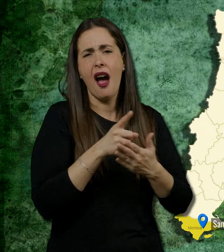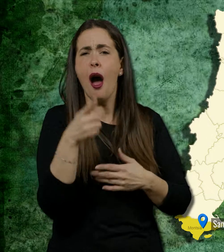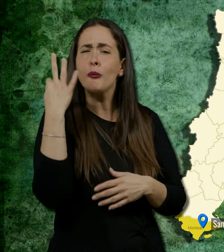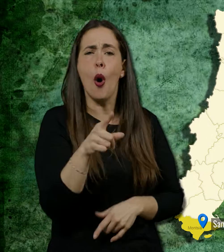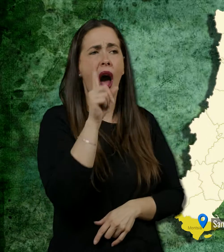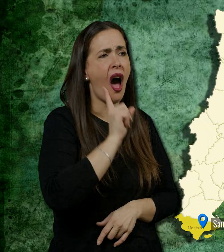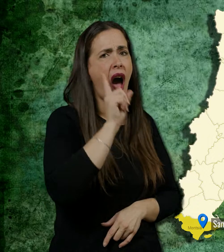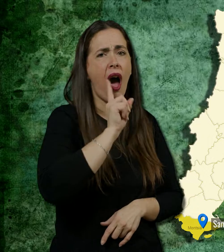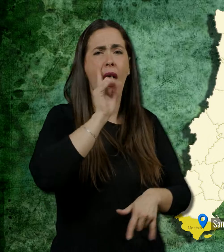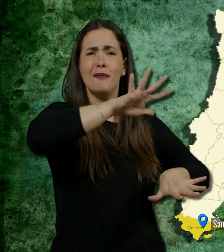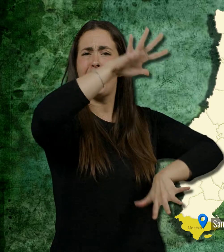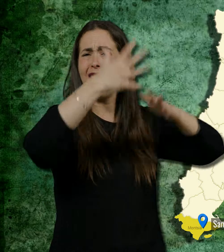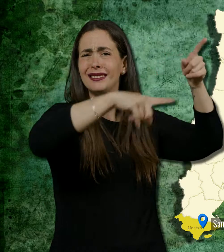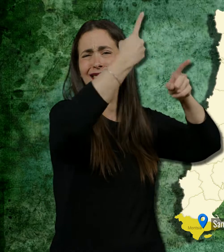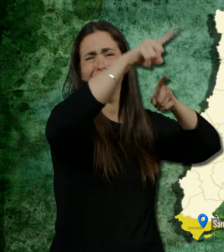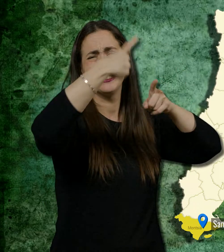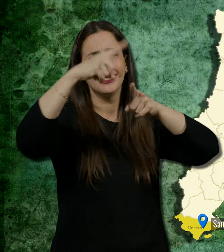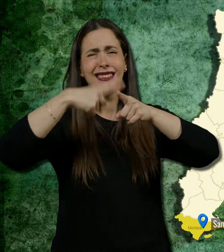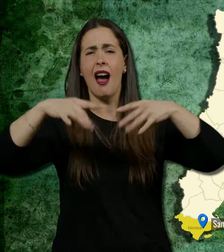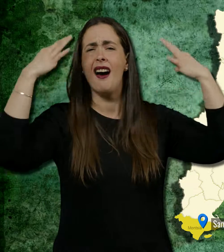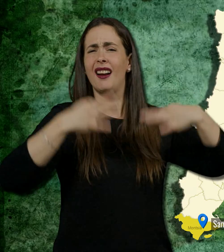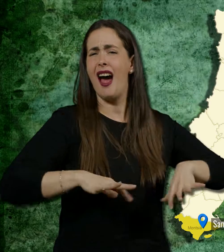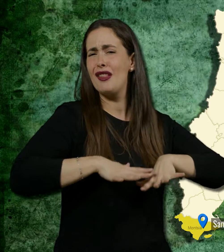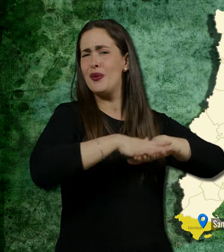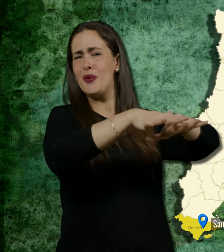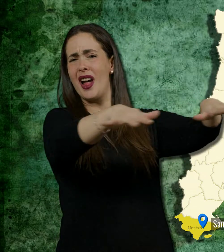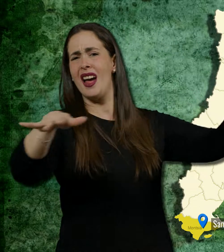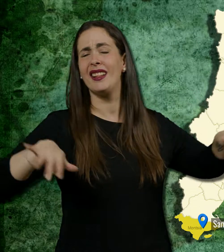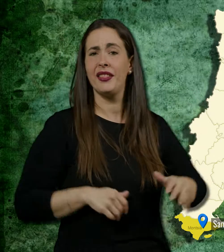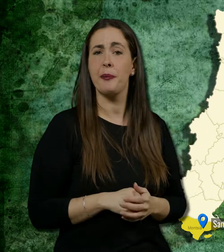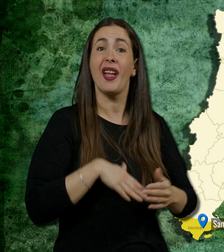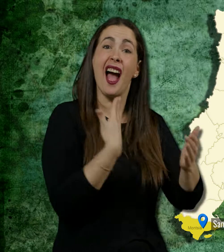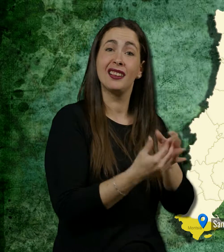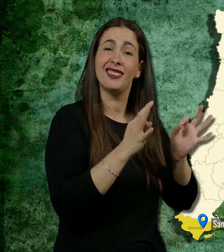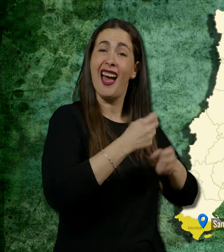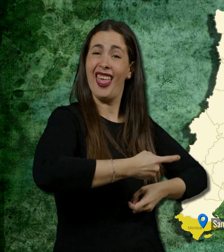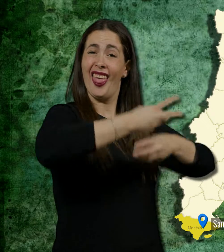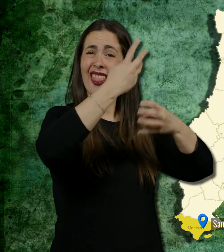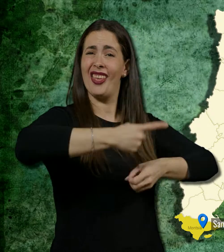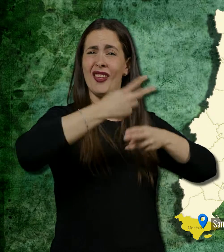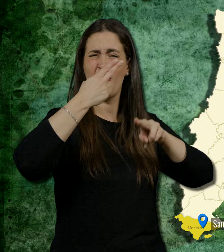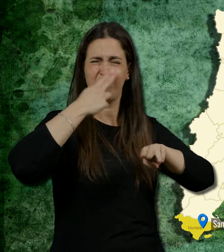la varietat paisatgística i natural de la zona, construccions emblemàtiques